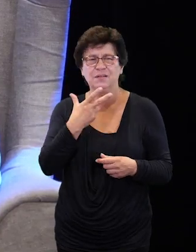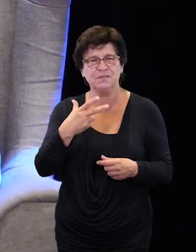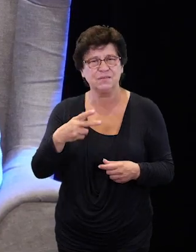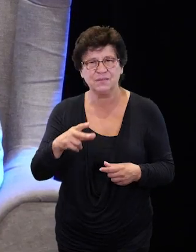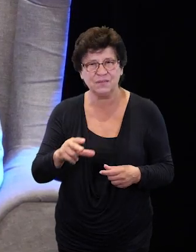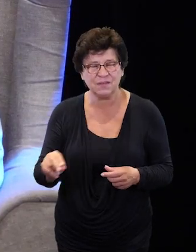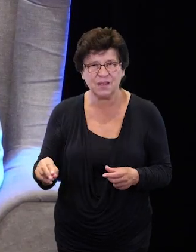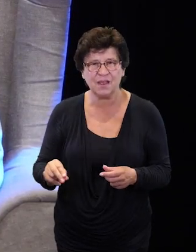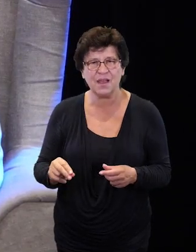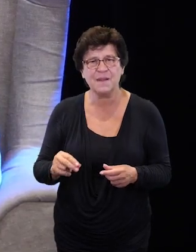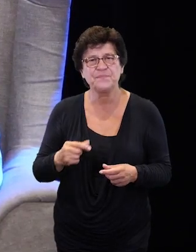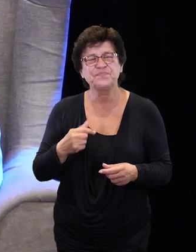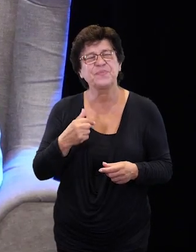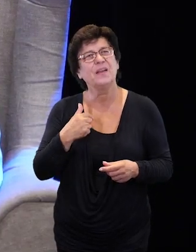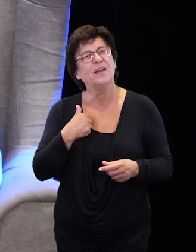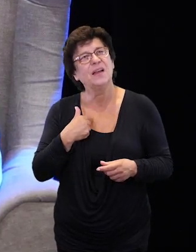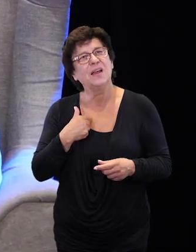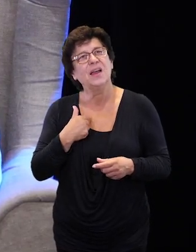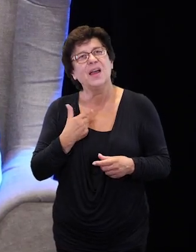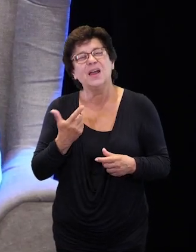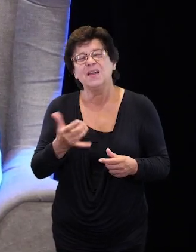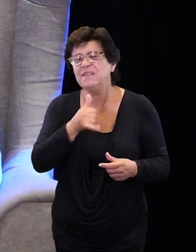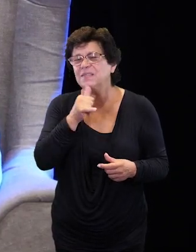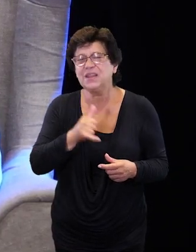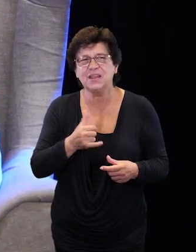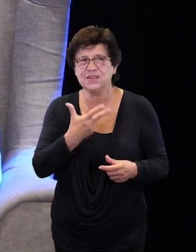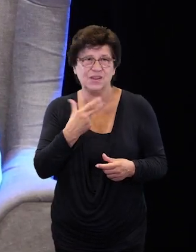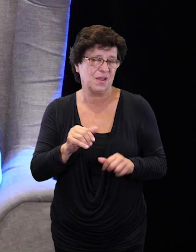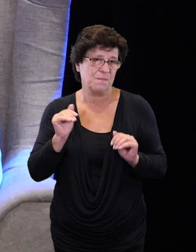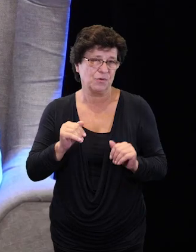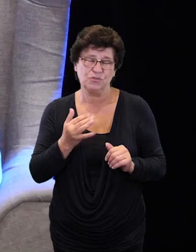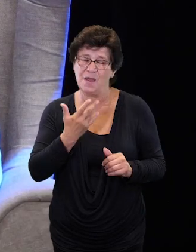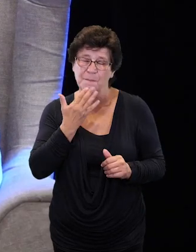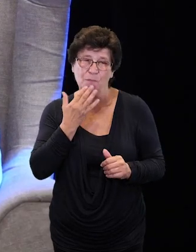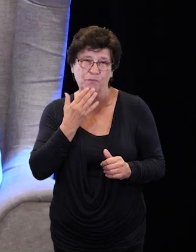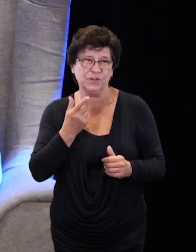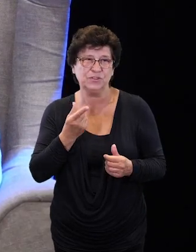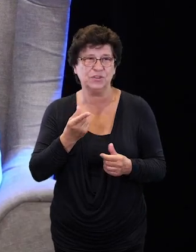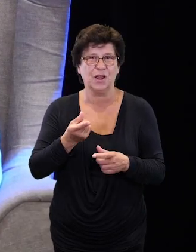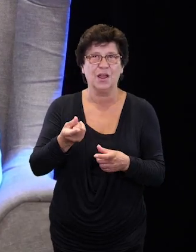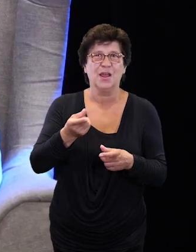ale chodzi mi o to, że nigdy nie nazywałbym grupy społecznej jakoś negatywnie, bo zawsze tam są oczywiście